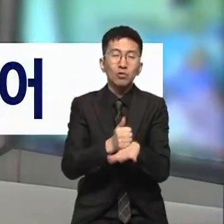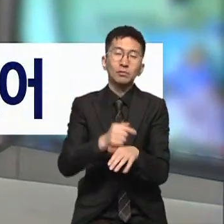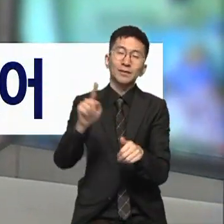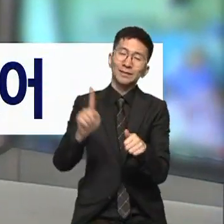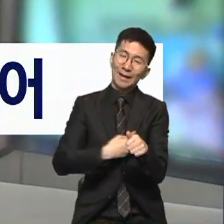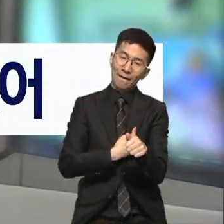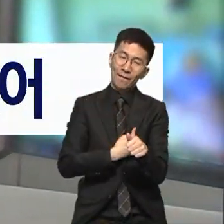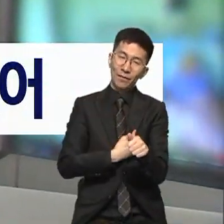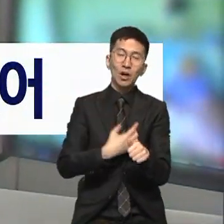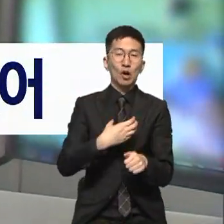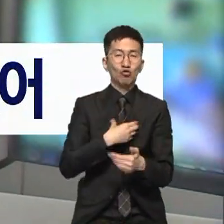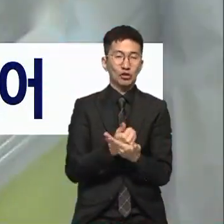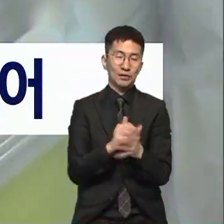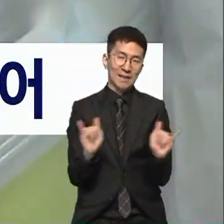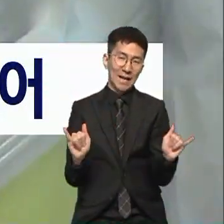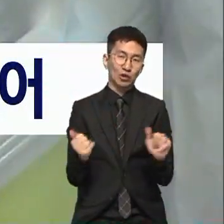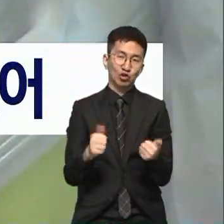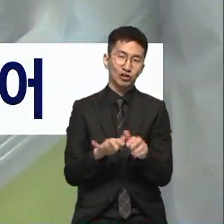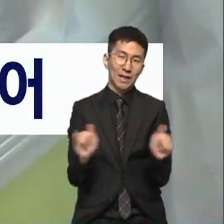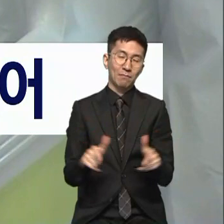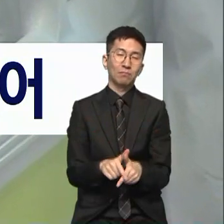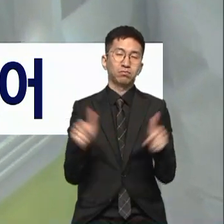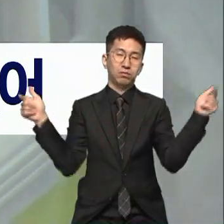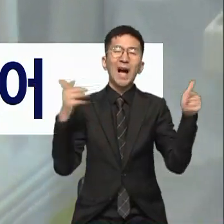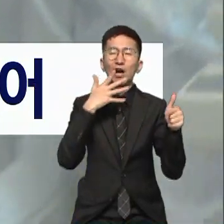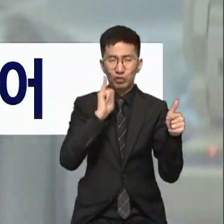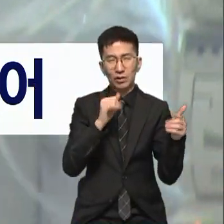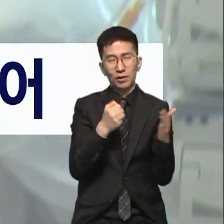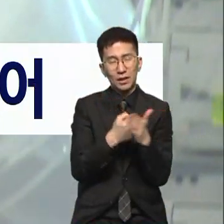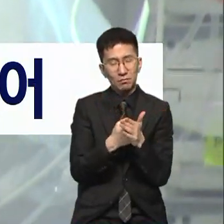중증 환자가 이어 사망자가 늘어날 수 있어 안심하기는 이릅니다.